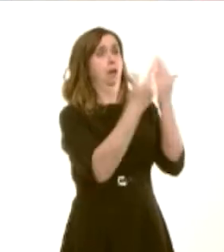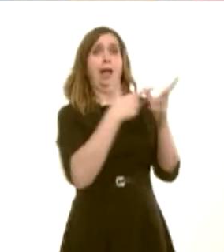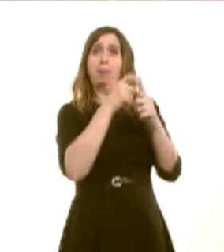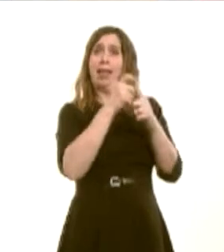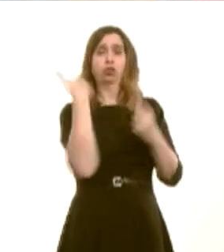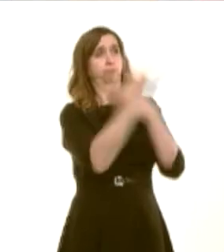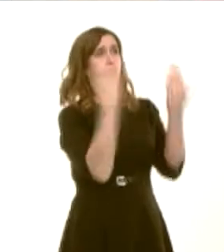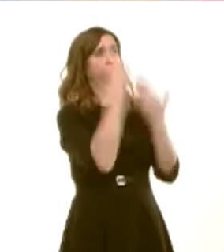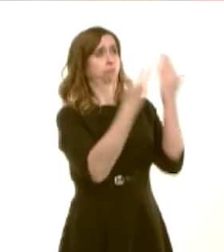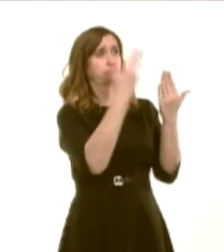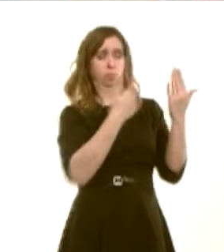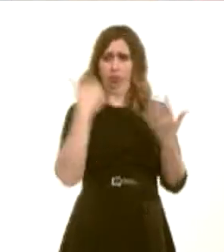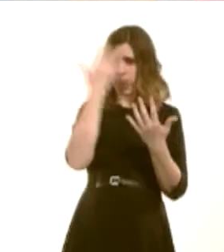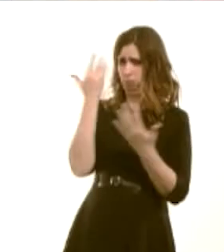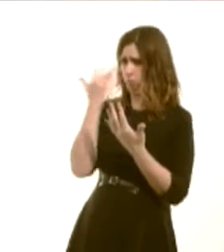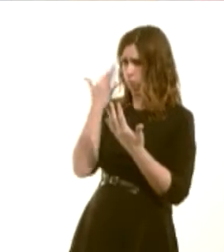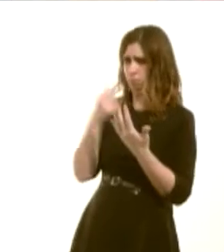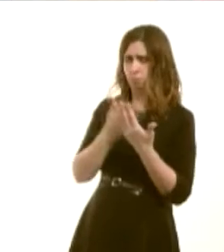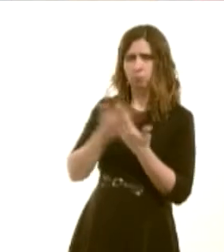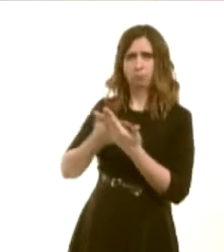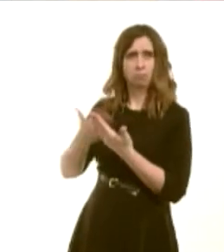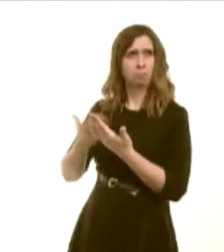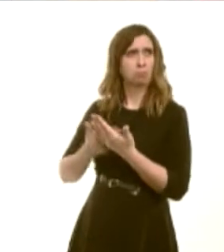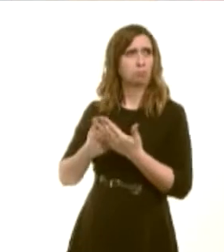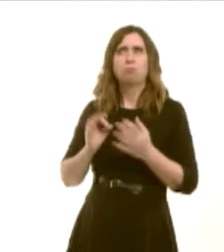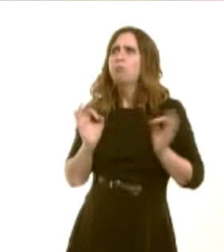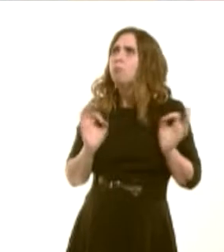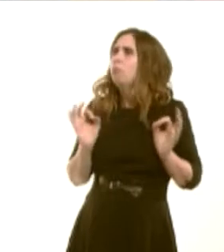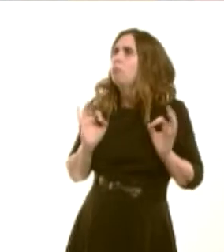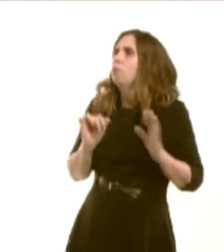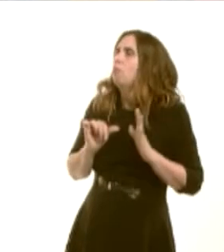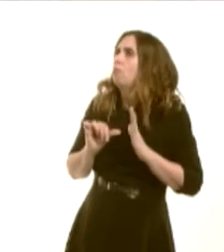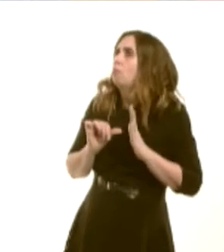bod rhyw fath o broblem am degwch y system hynny.